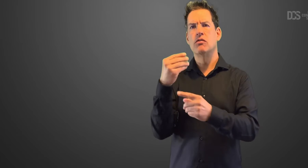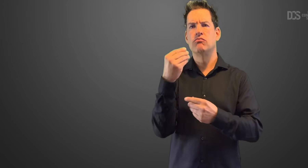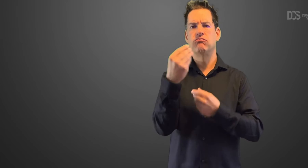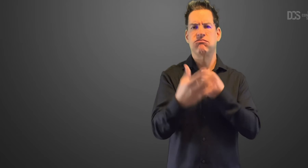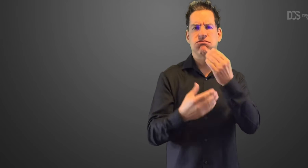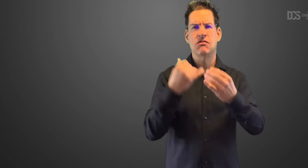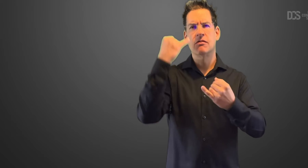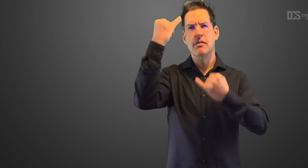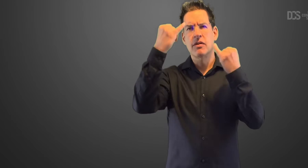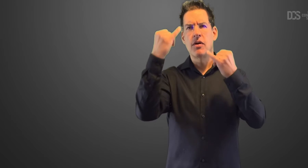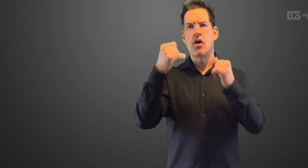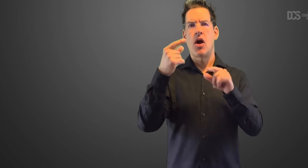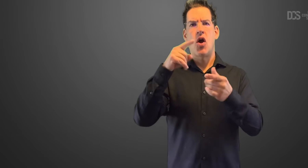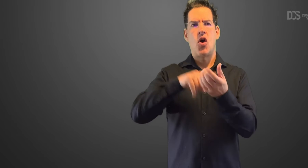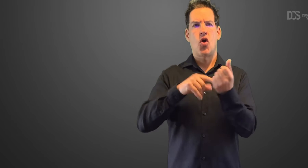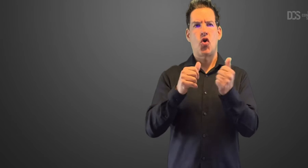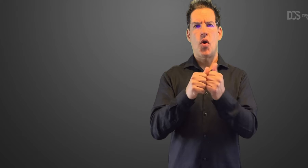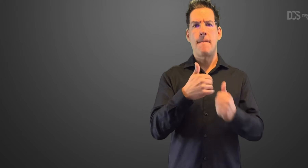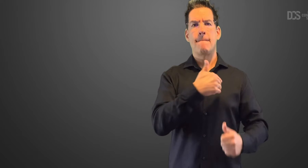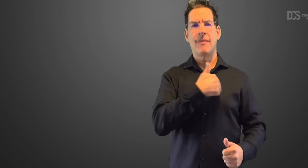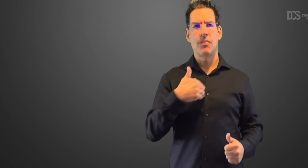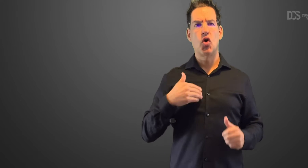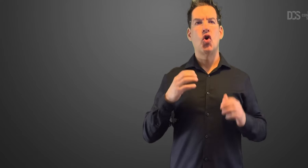Las perspectivas y los aportes de los miembros de la comunidad, los clientes,